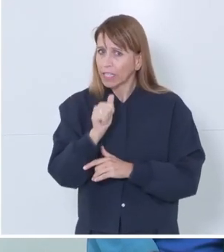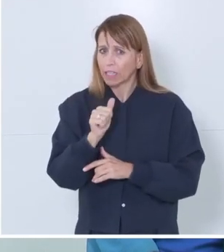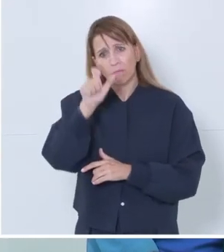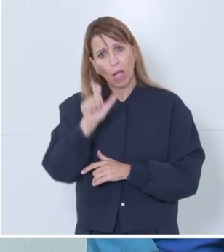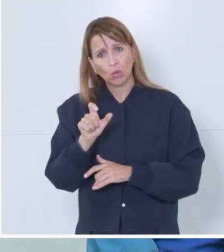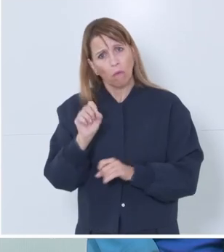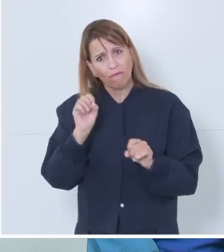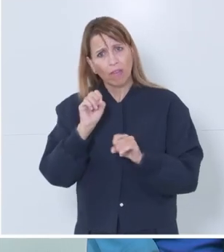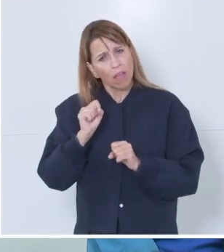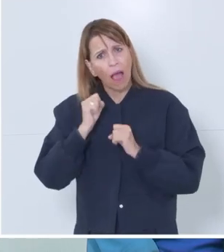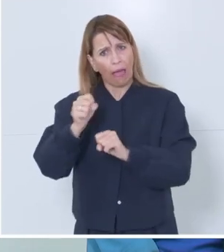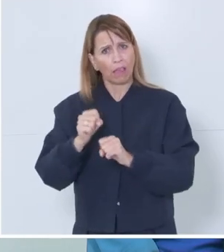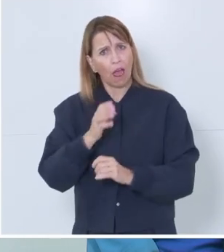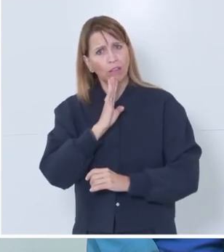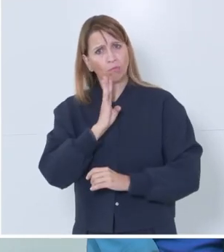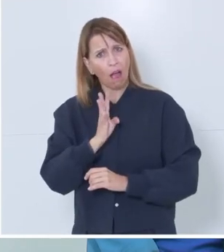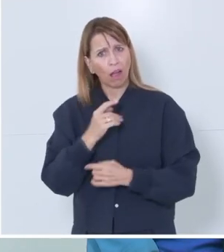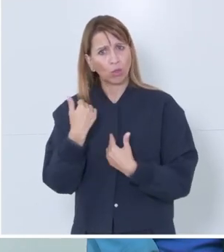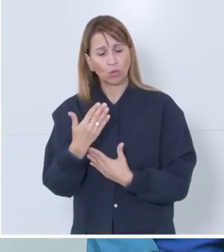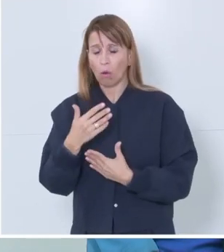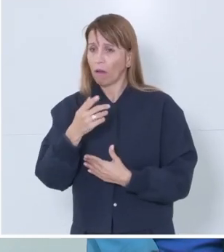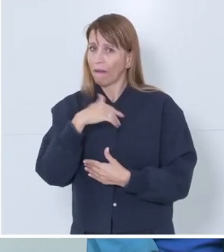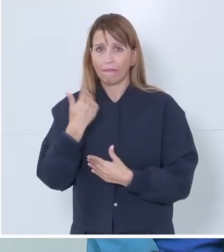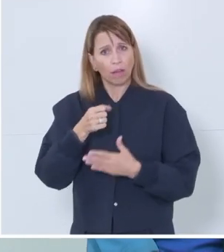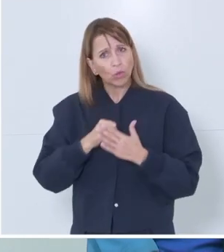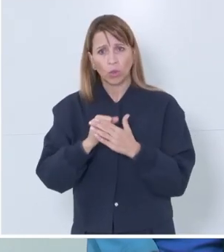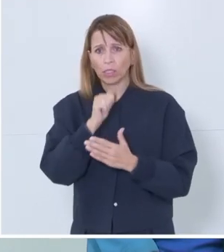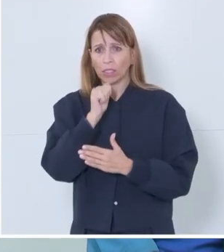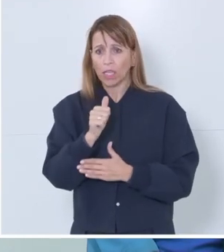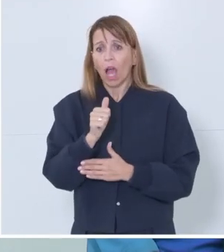Und alle weiteren Ergebnisse werden die intensiven Verhandlungen zeigen. Ich freue mich sehr,